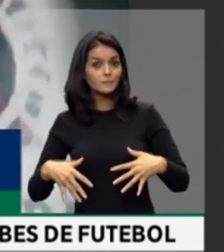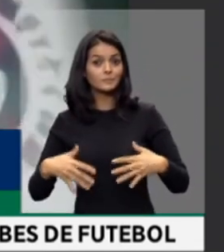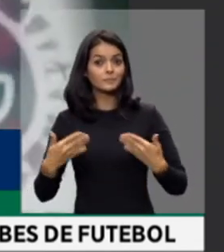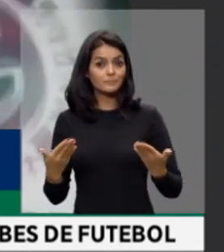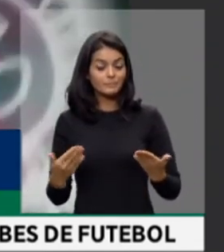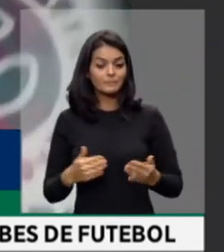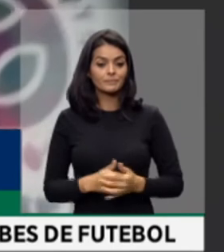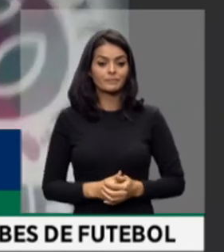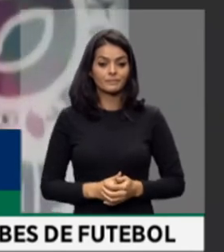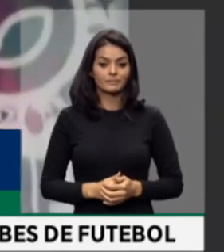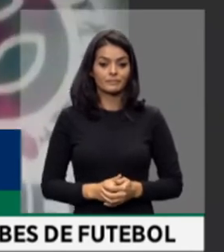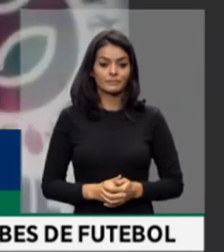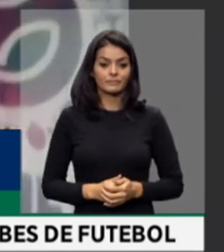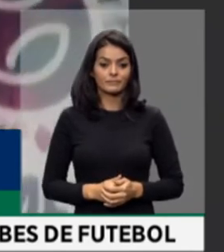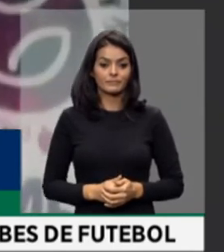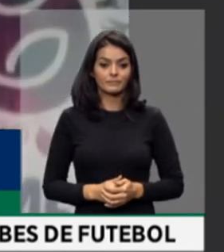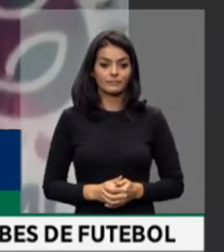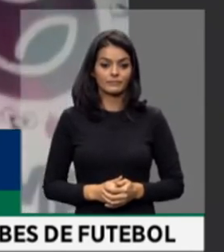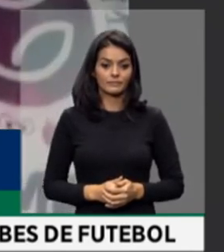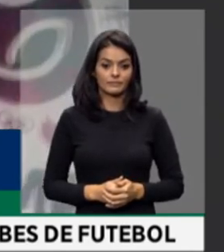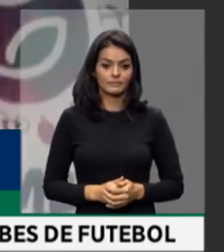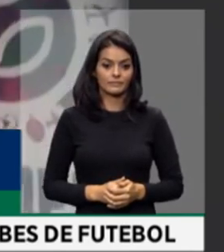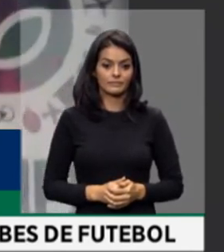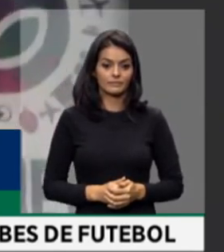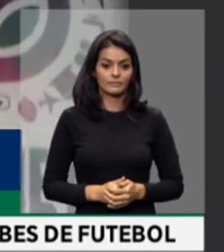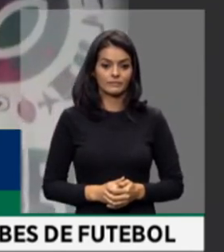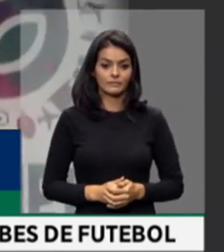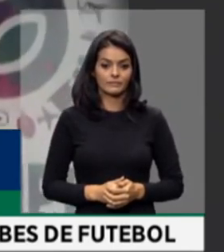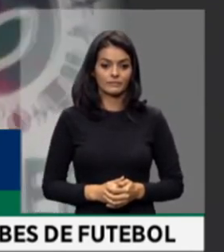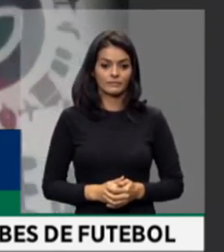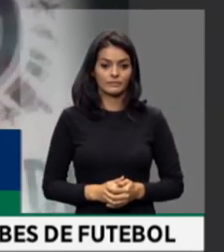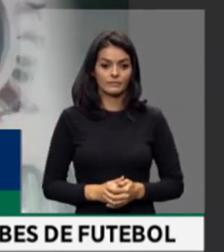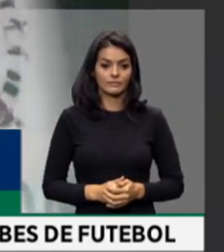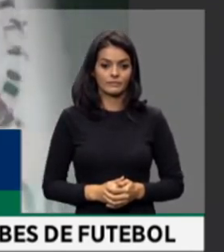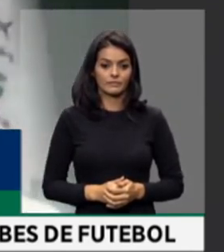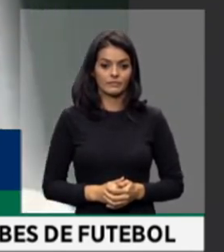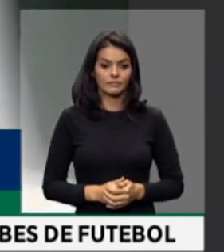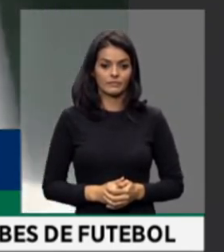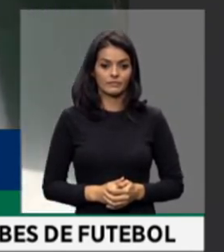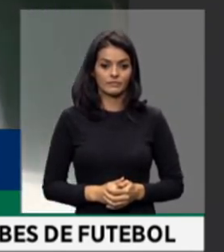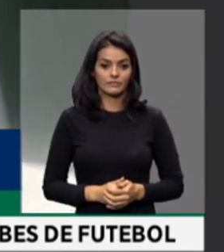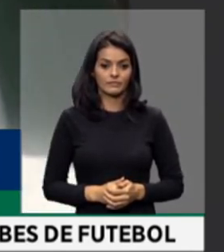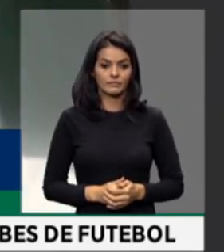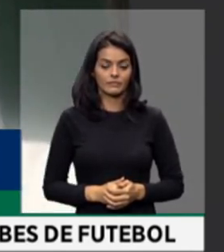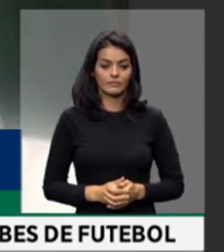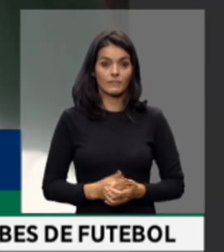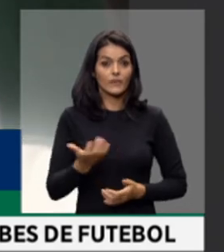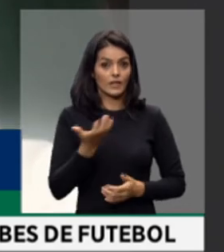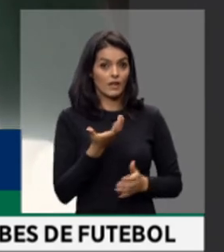DO POVO CABANO DO PARÁ PARA DEFENDER OS DIREITOS DO NOSSO POVO, PARABÉNS, MEU CAMARADA, VAMOS SENTIR MUITO A TUA